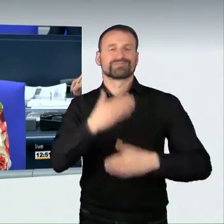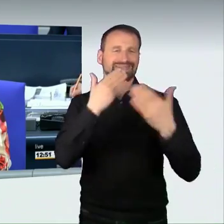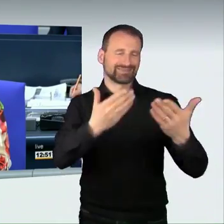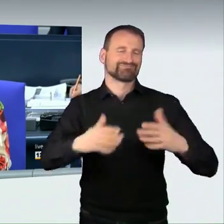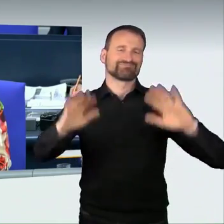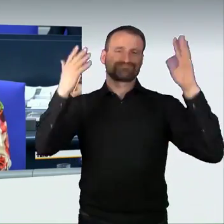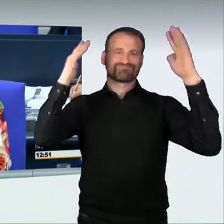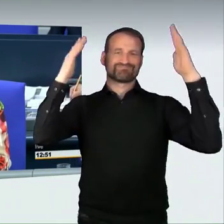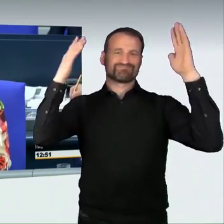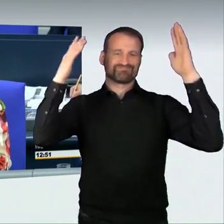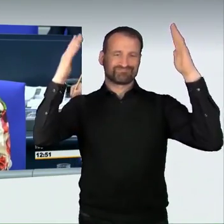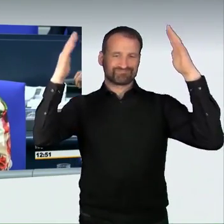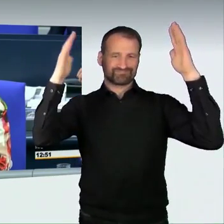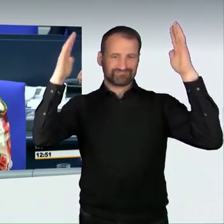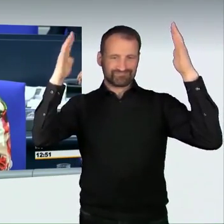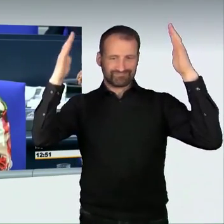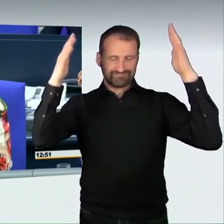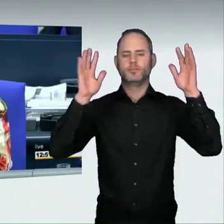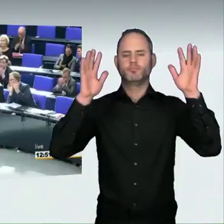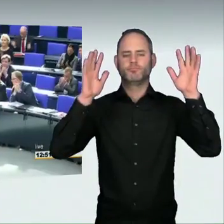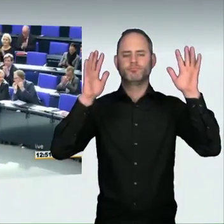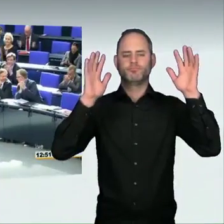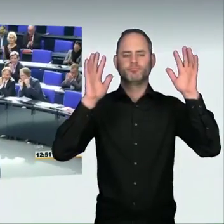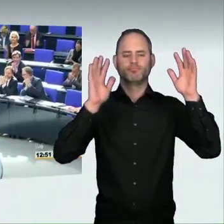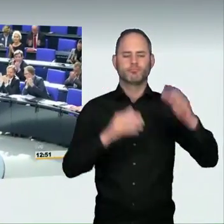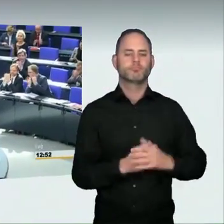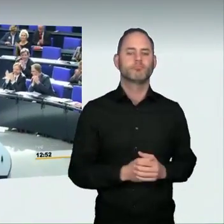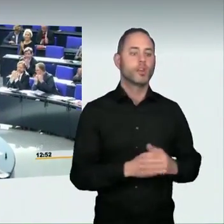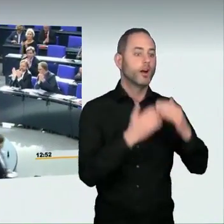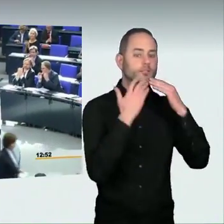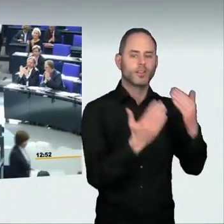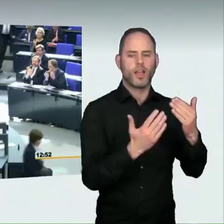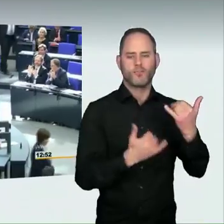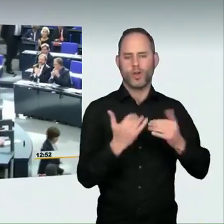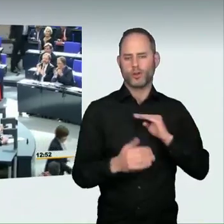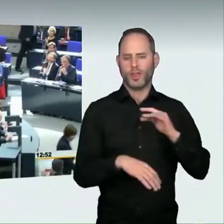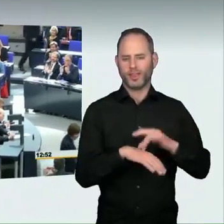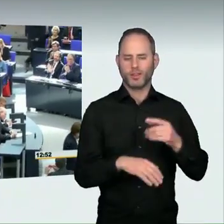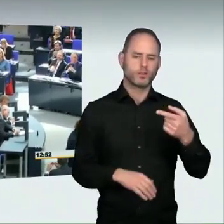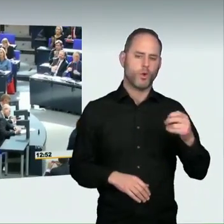Dr. Johannes Fechner für die SPD-Fraktion. (Applaus)